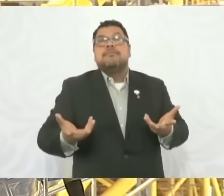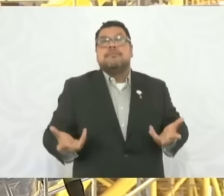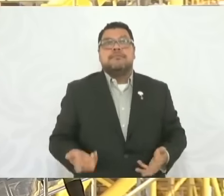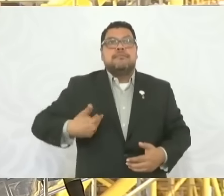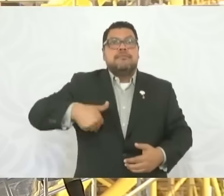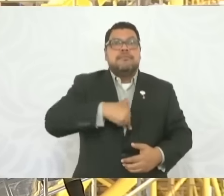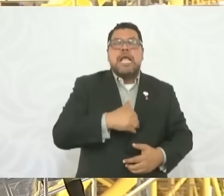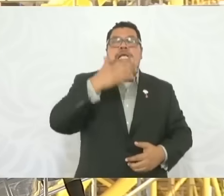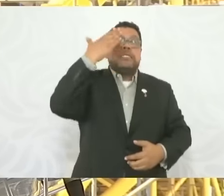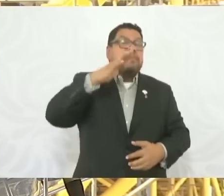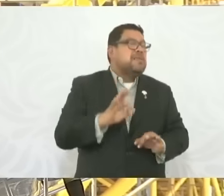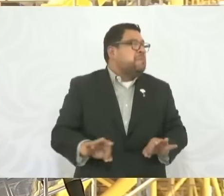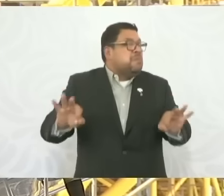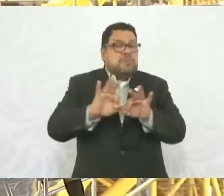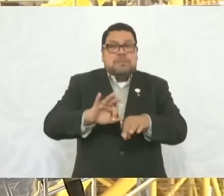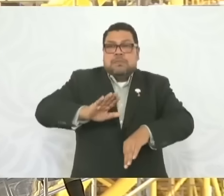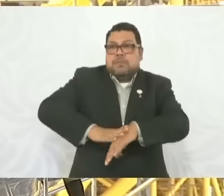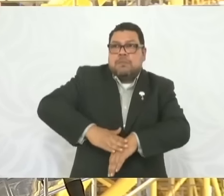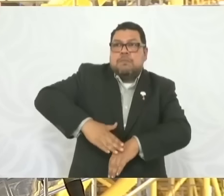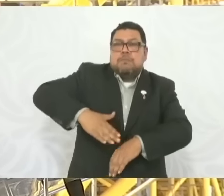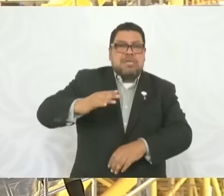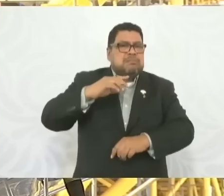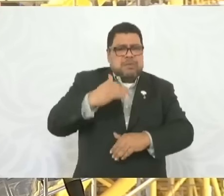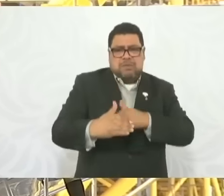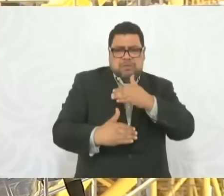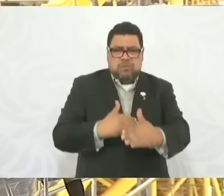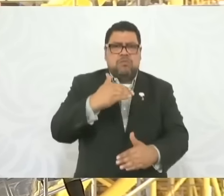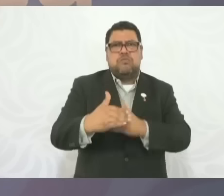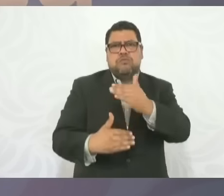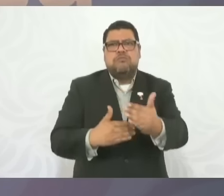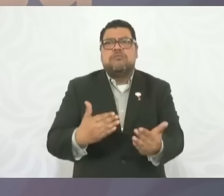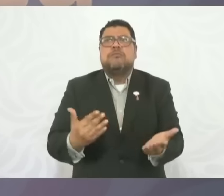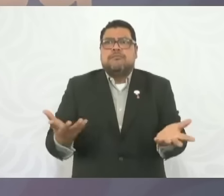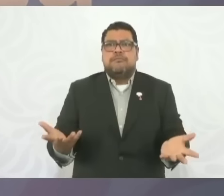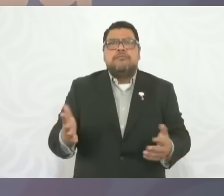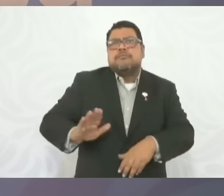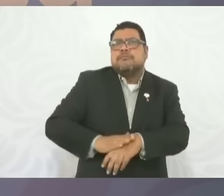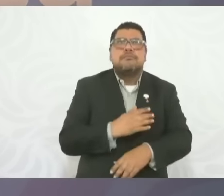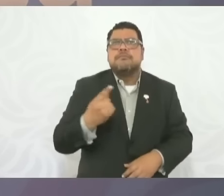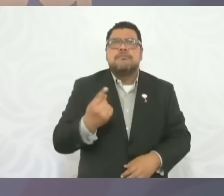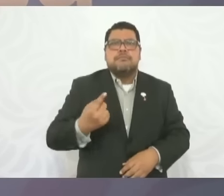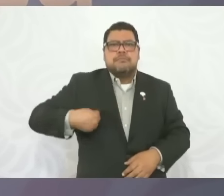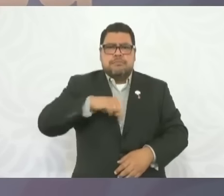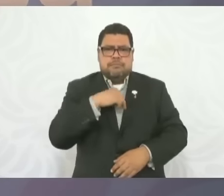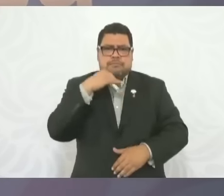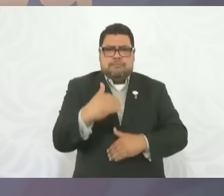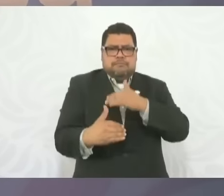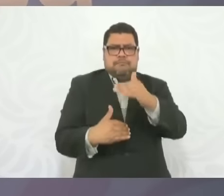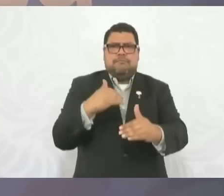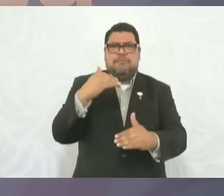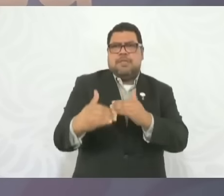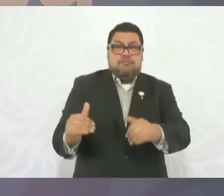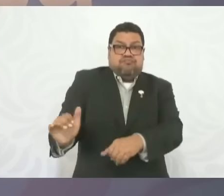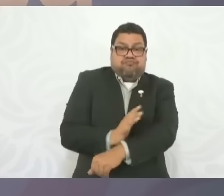enorme relevancia cada día en estos momentos. Significa avanzar en la soberanía energética,